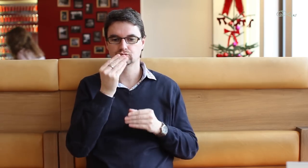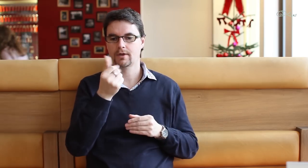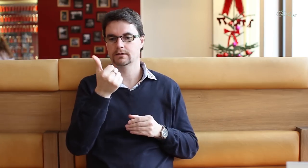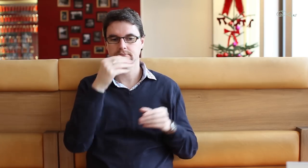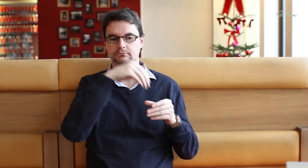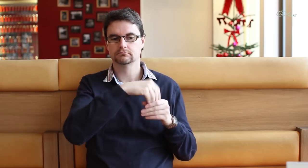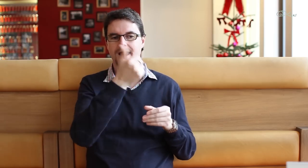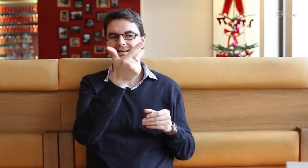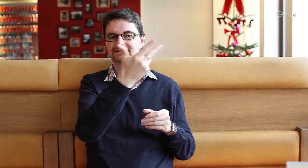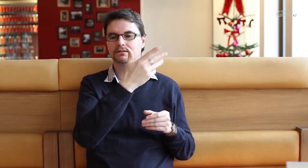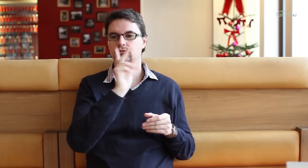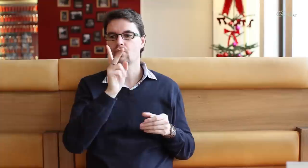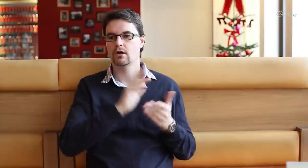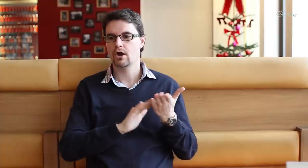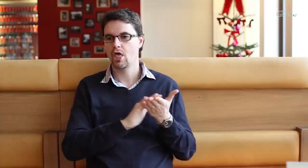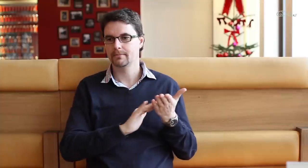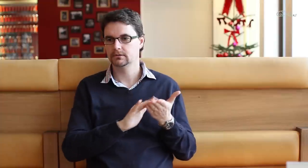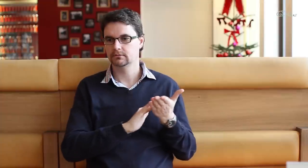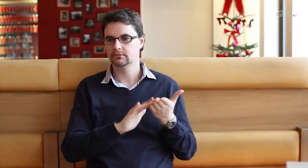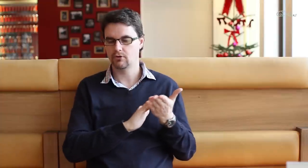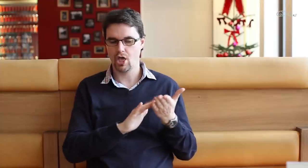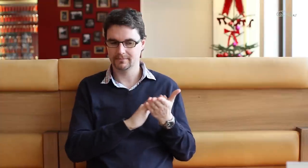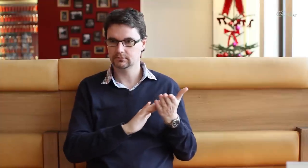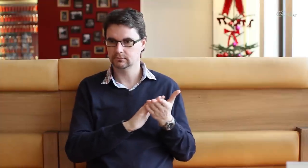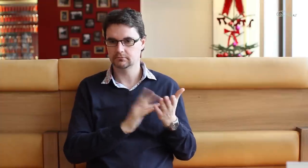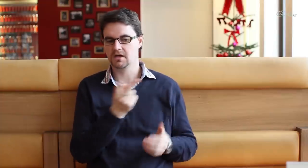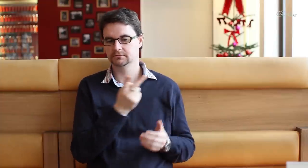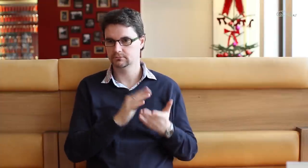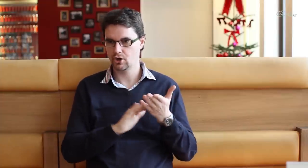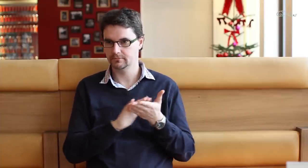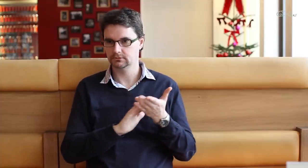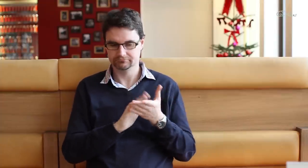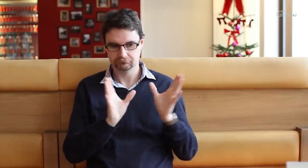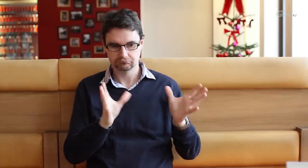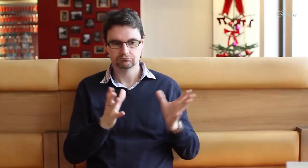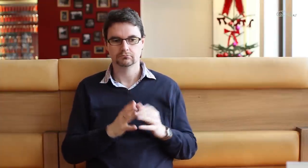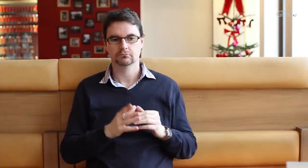Es gibt aber auch im Typ 1 noch einige die auch Lormen. Also, es gibt in beiden Gruppen Lormende.